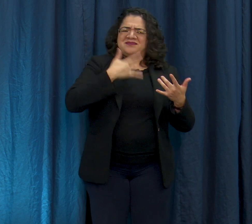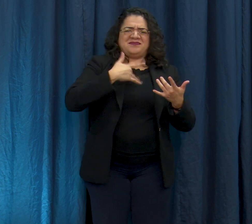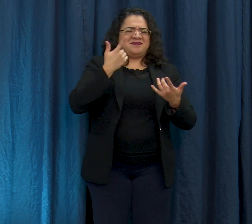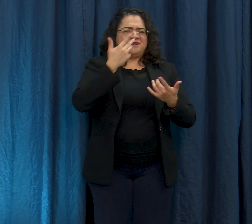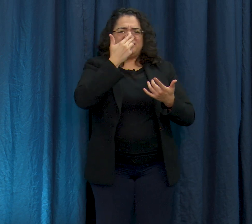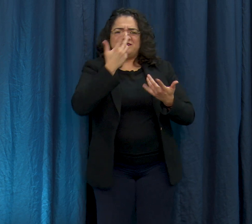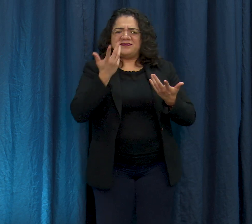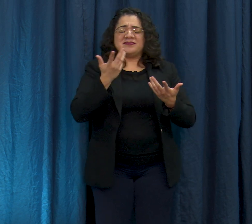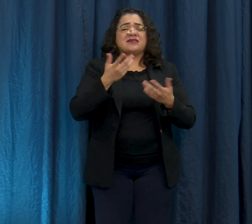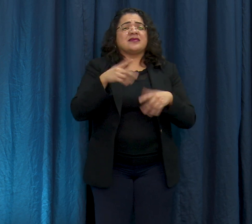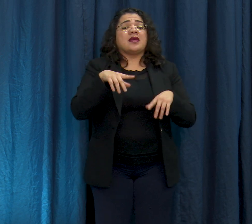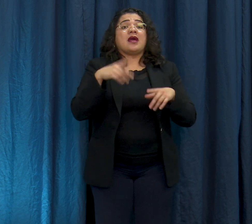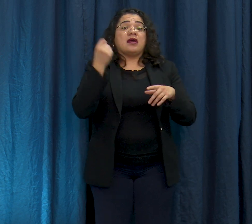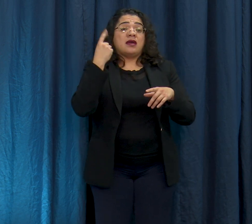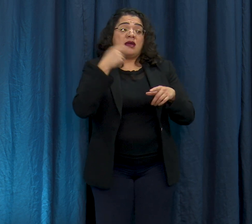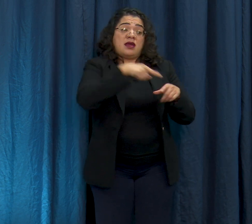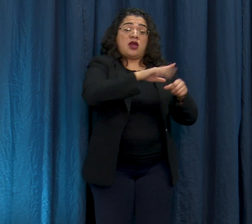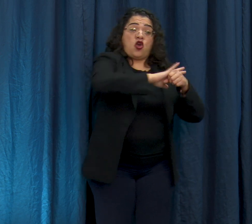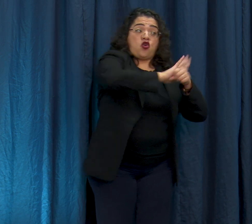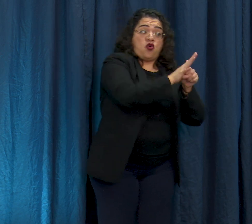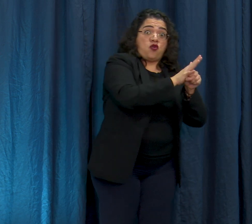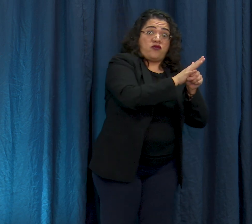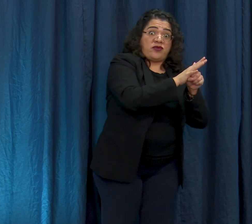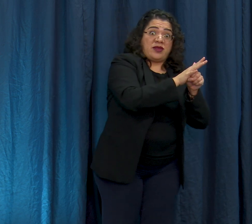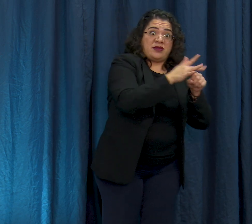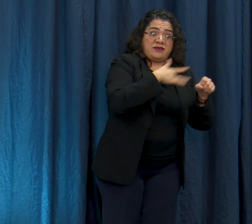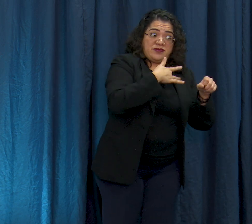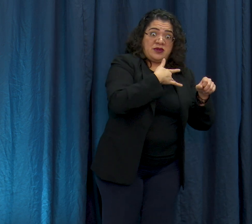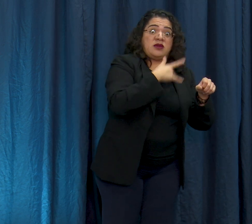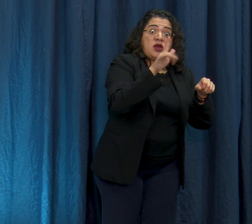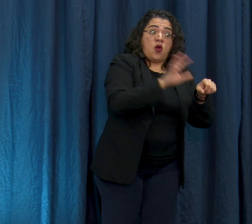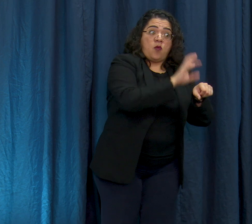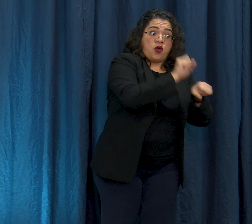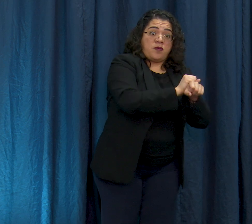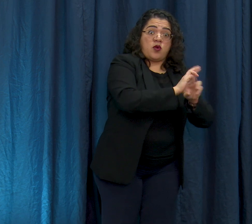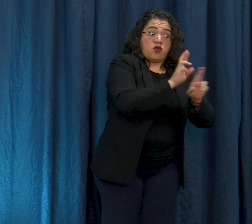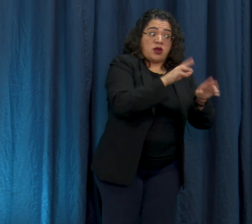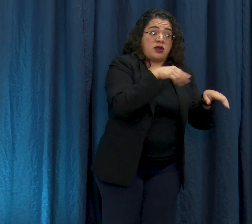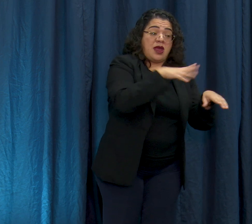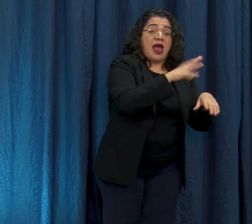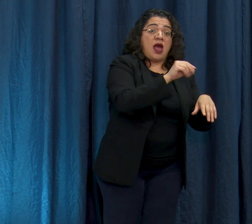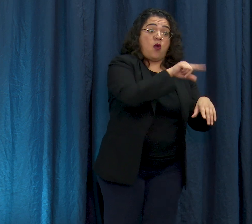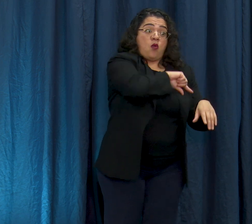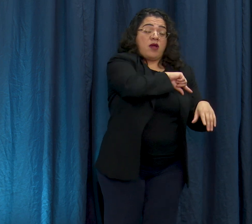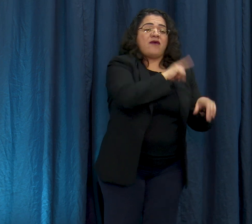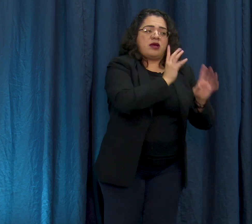take over the syllabus es que hizo su Sita SES a caliph Iike para hacer si es